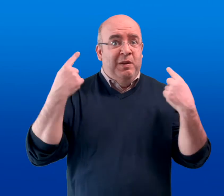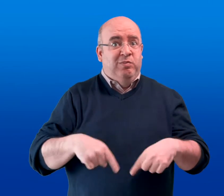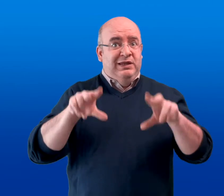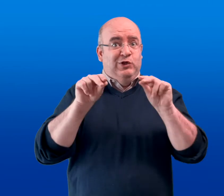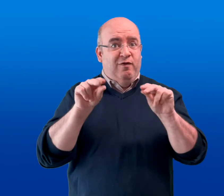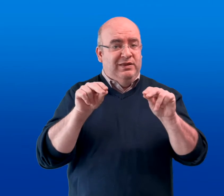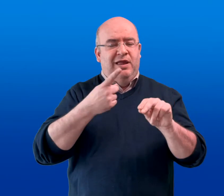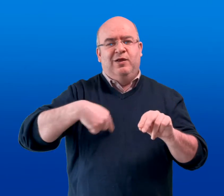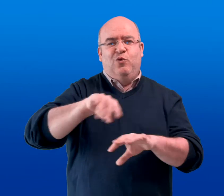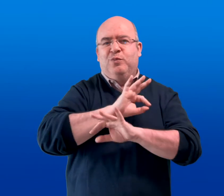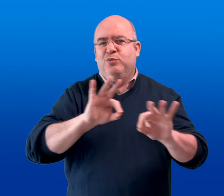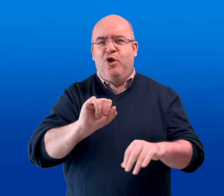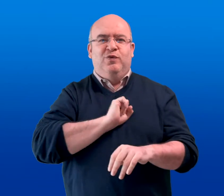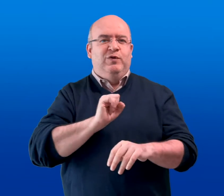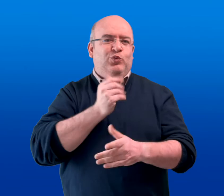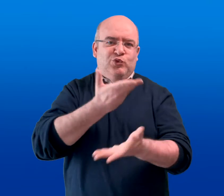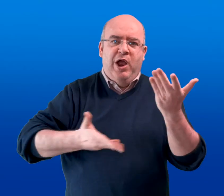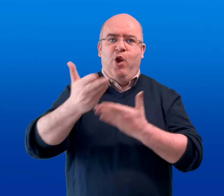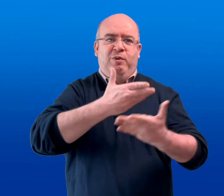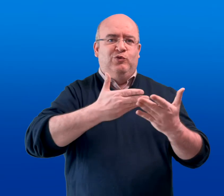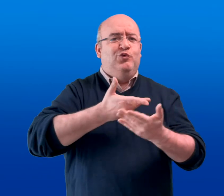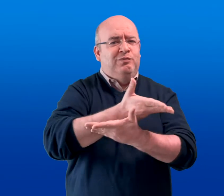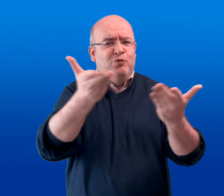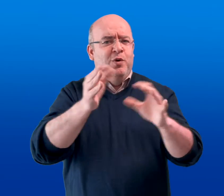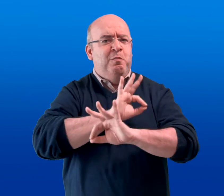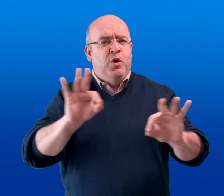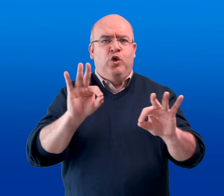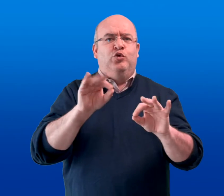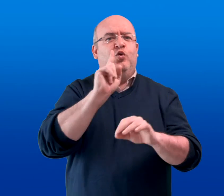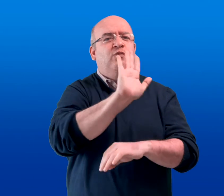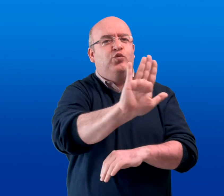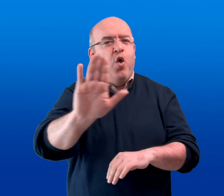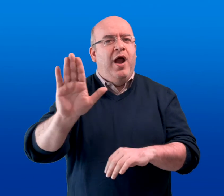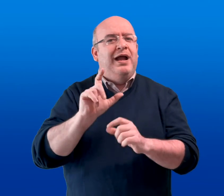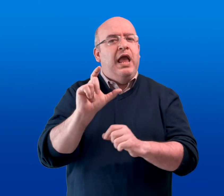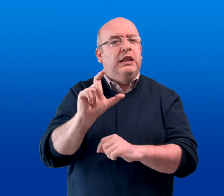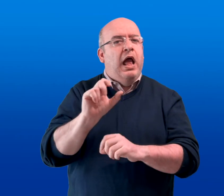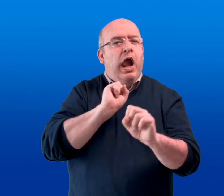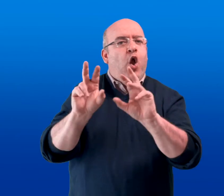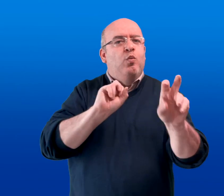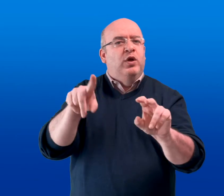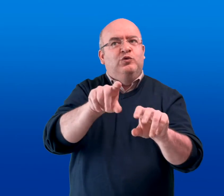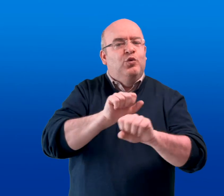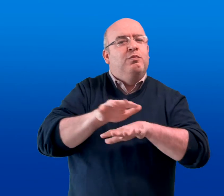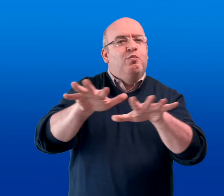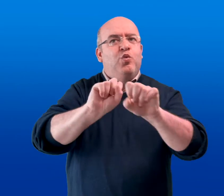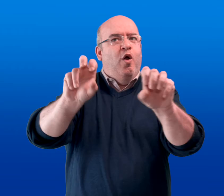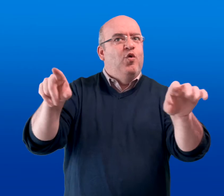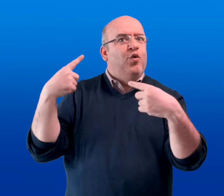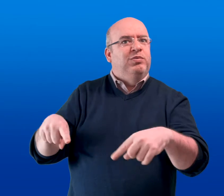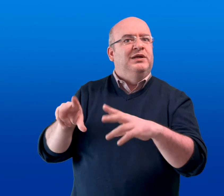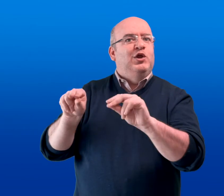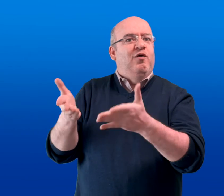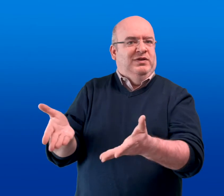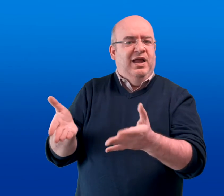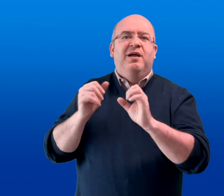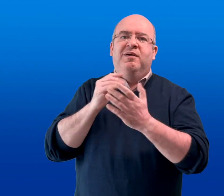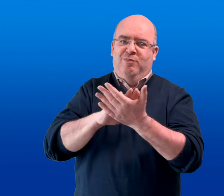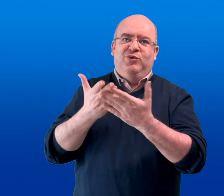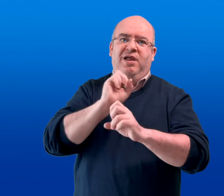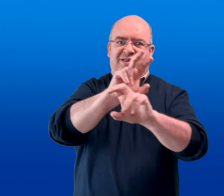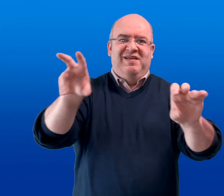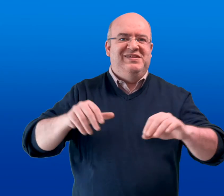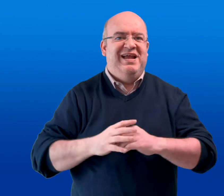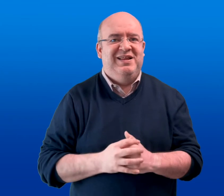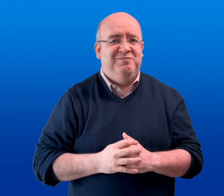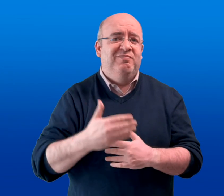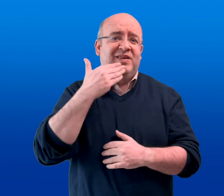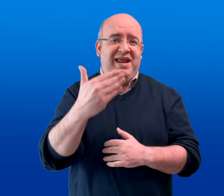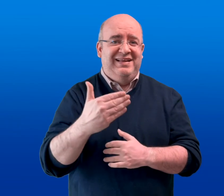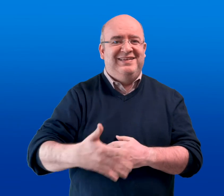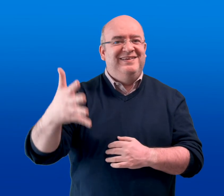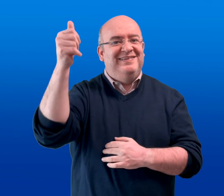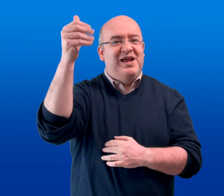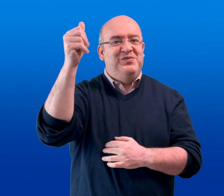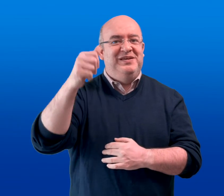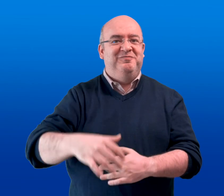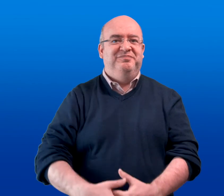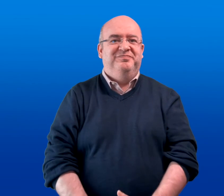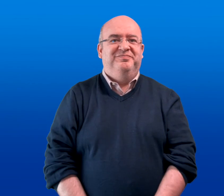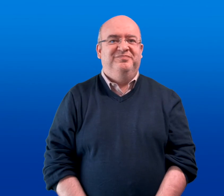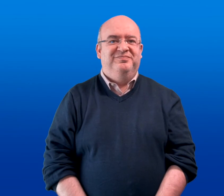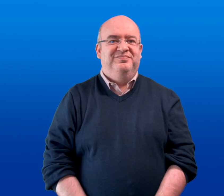Certi della vostra consueta collaborazione nel promuovere questa importante novità tramite i vostri consueti canali di comunicazione, porgiamo cordiali saluti.